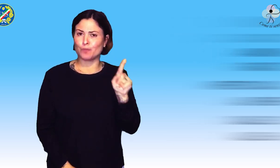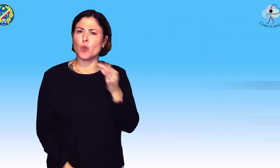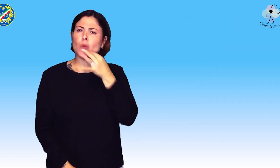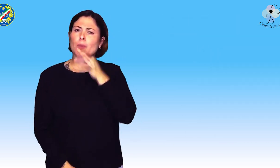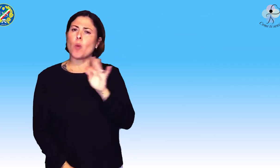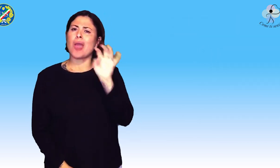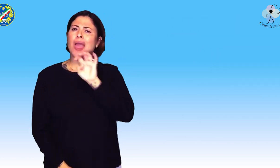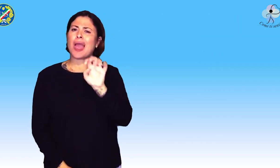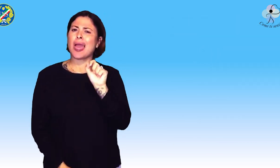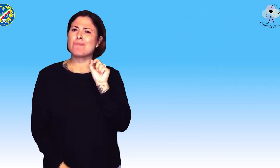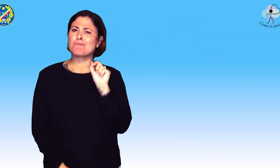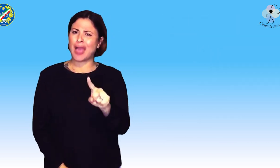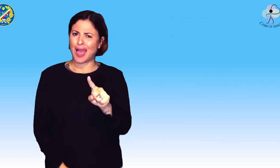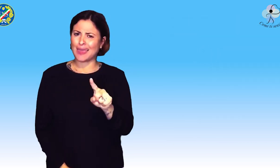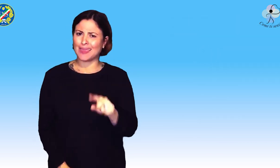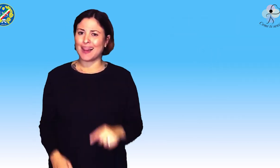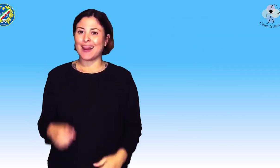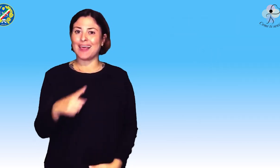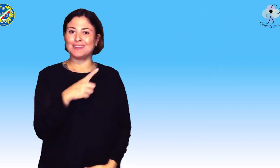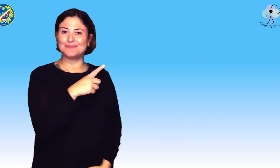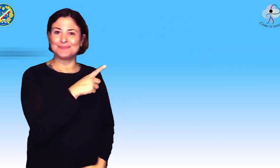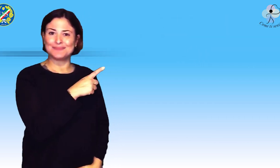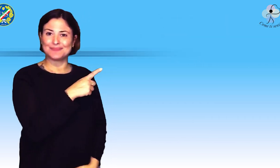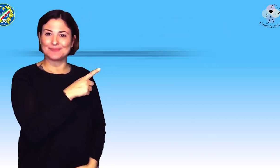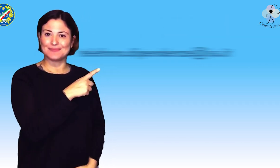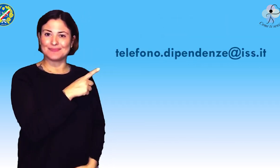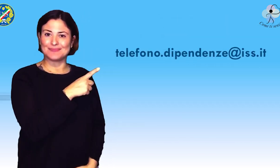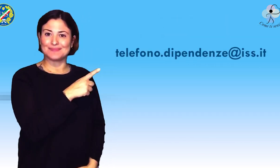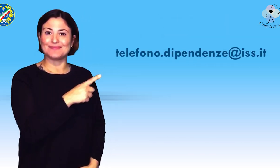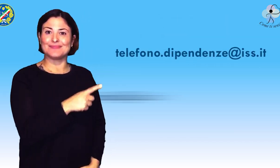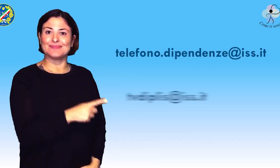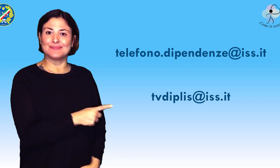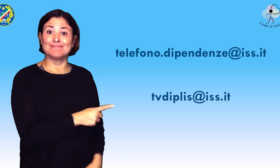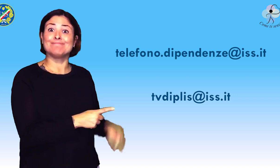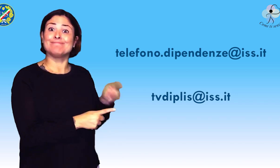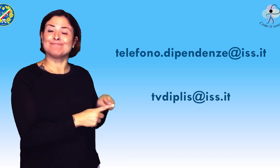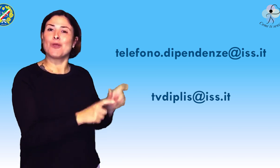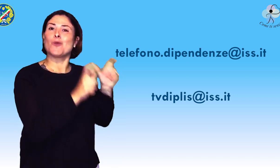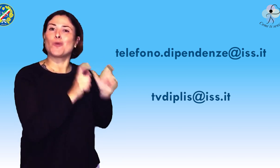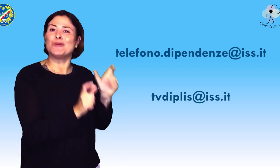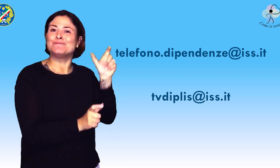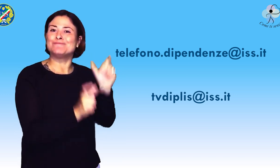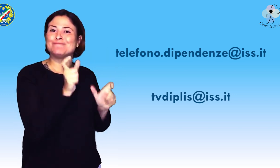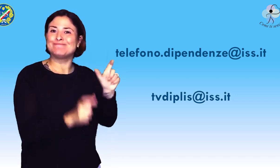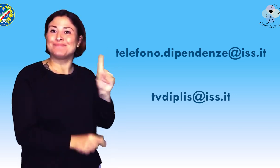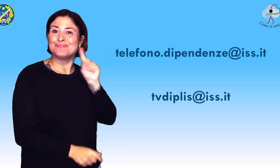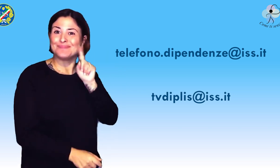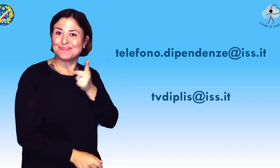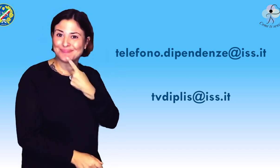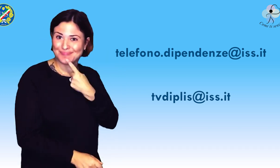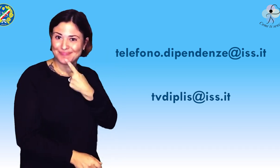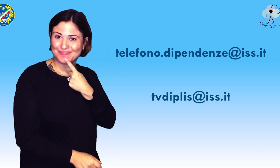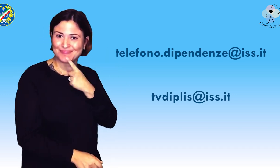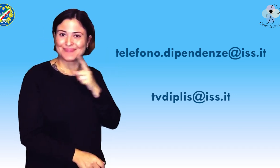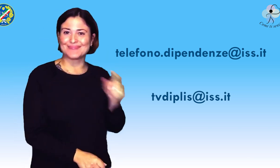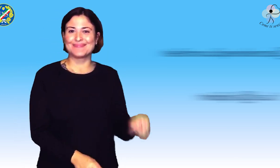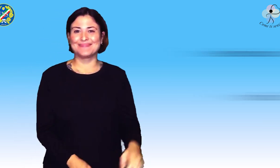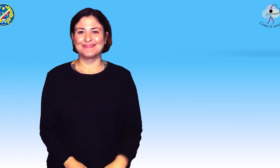Sono raggiungibili anche attraverso questi indirizzi e-mail; Il secondo indirizzo e-mail è rivolto alle persone sorde.